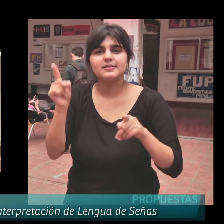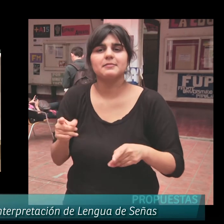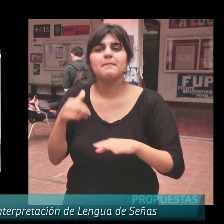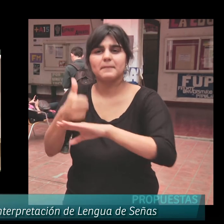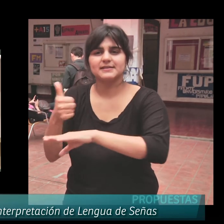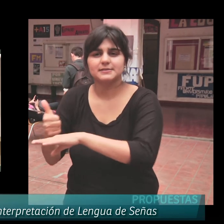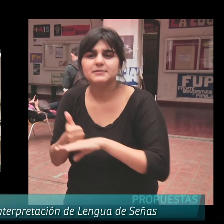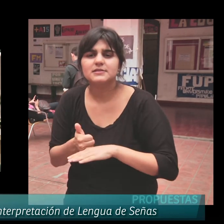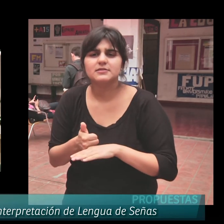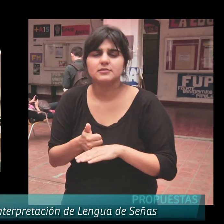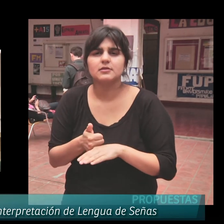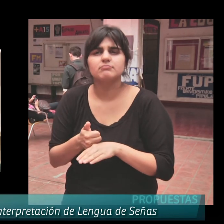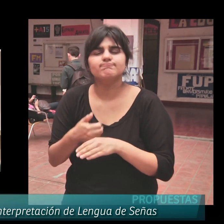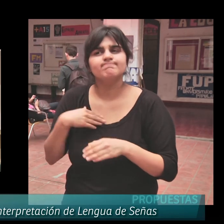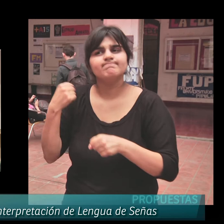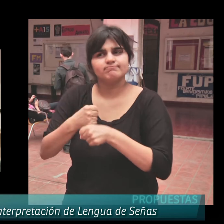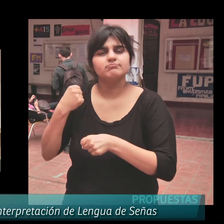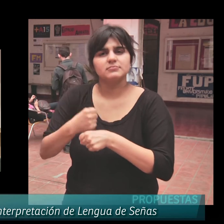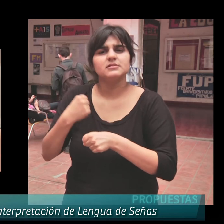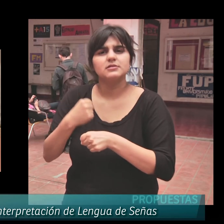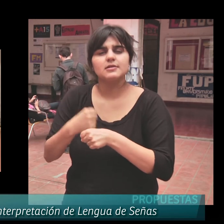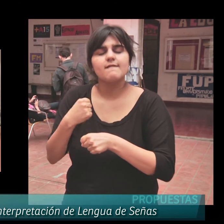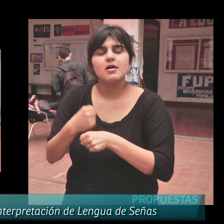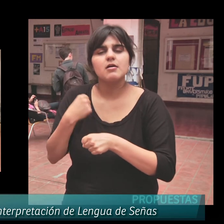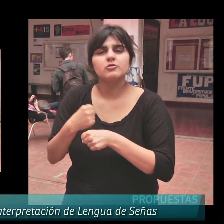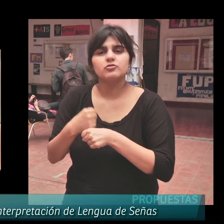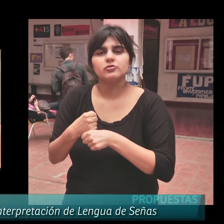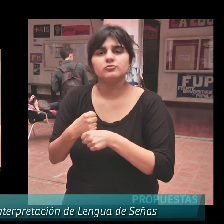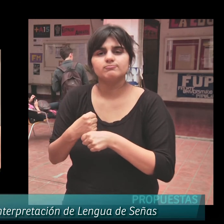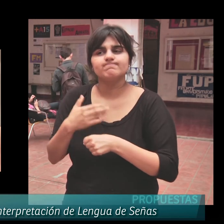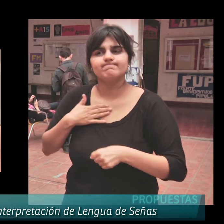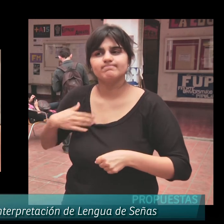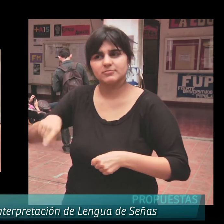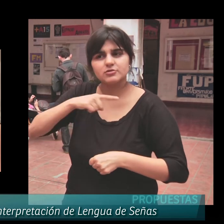es una tarea que nosotros asumimos con mucha responsabilidad;